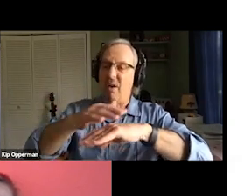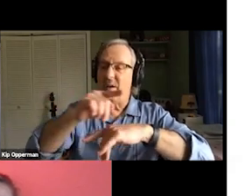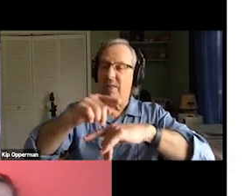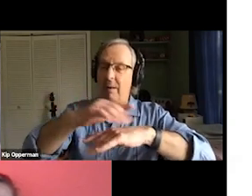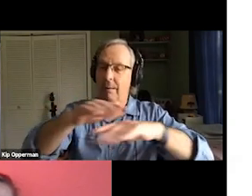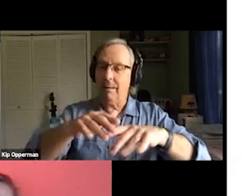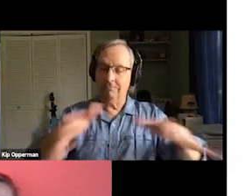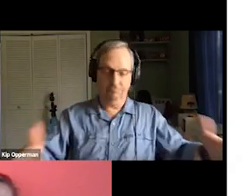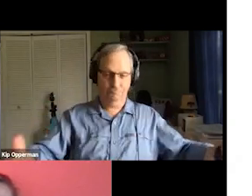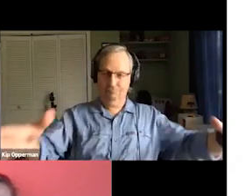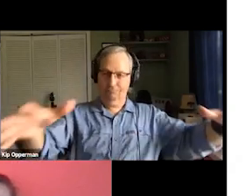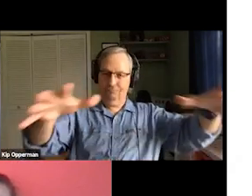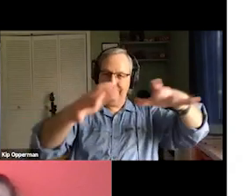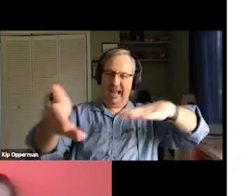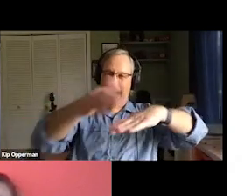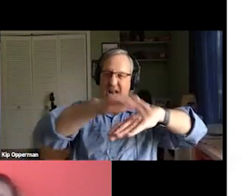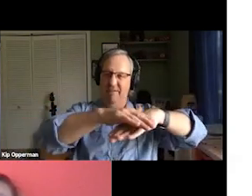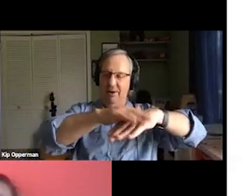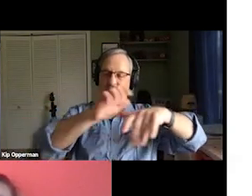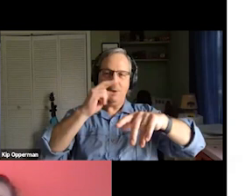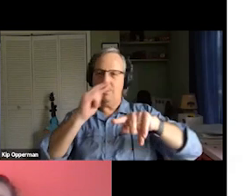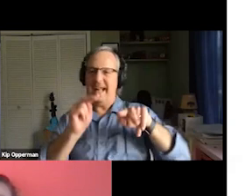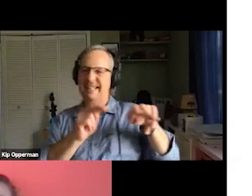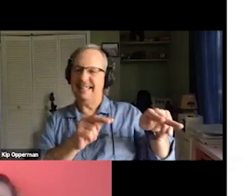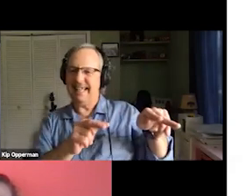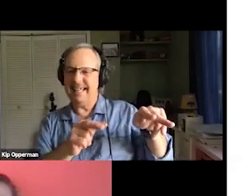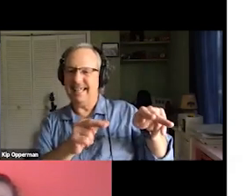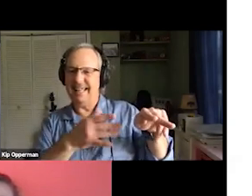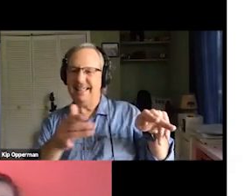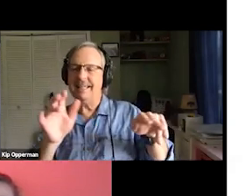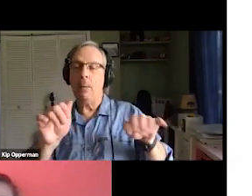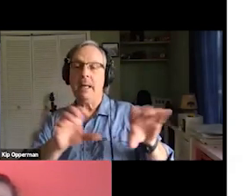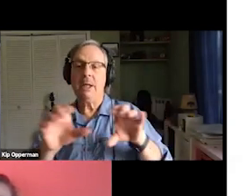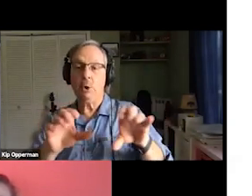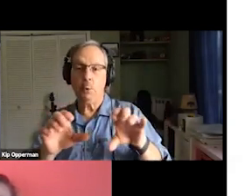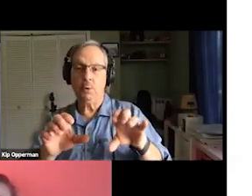Así que no lo verían visualmente cuando pasaran. Cosas que podemos hacer para abordar